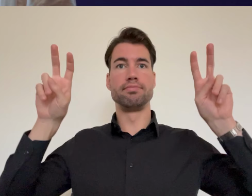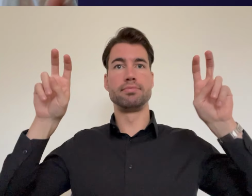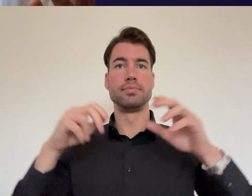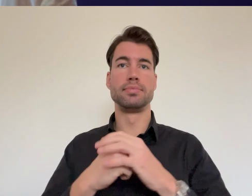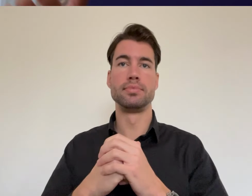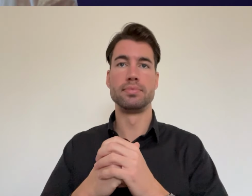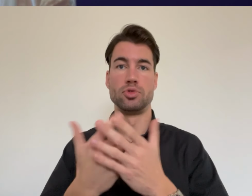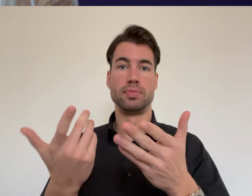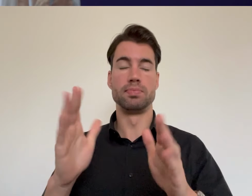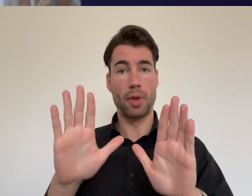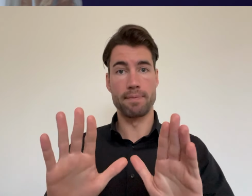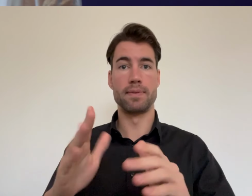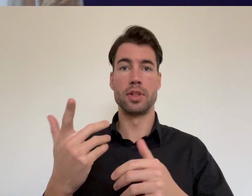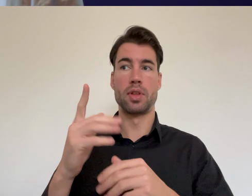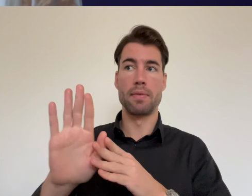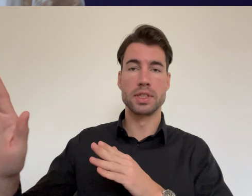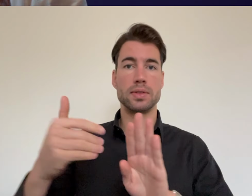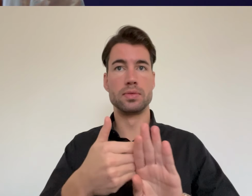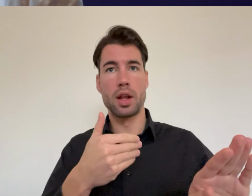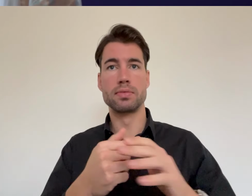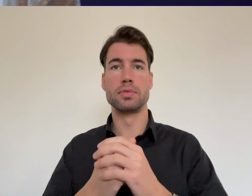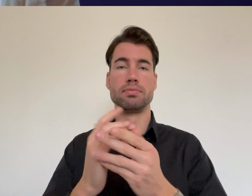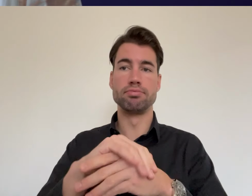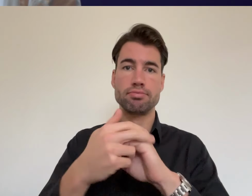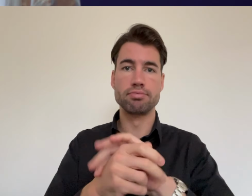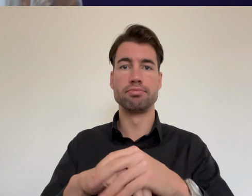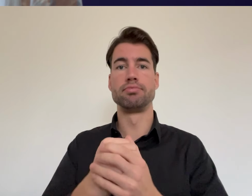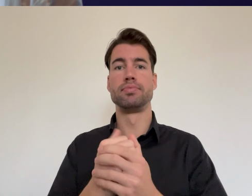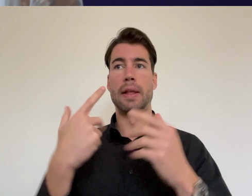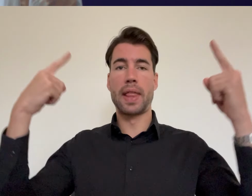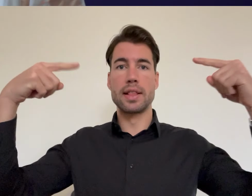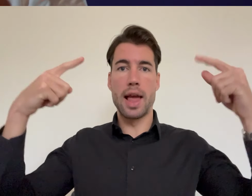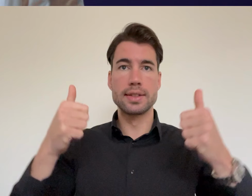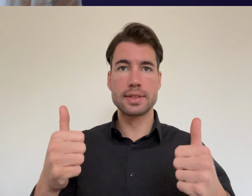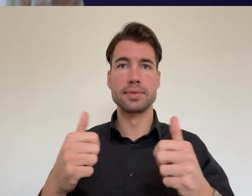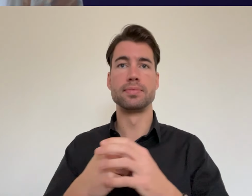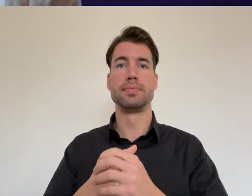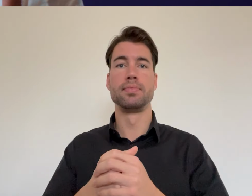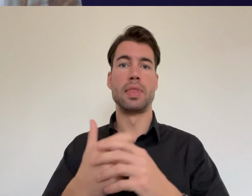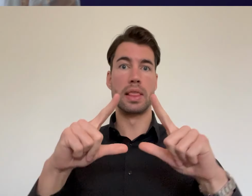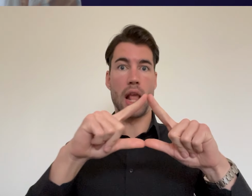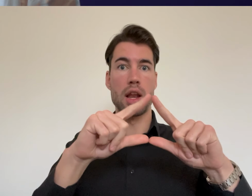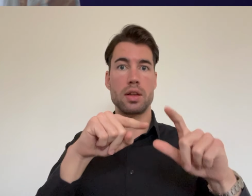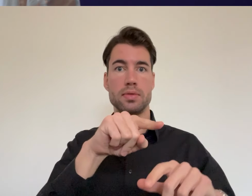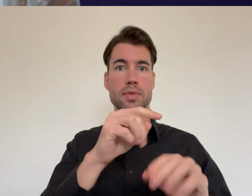Daarbij blijft voortdurend de afstand, de hygiëne, de ventilatie, de triage en zo nodige testen,